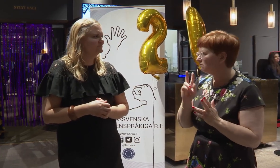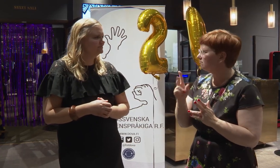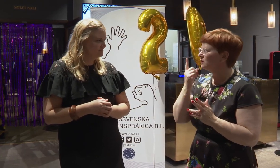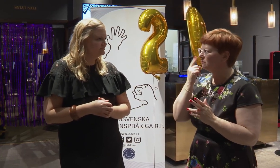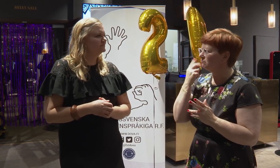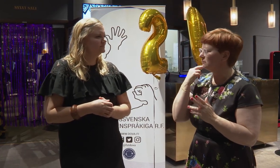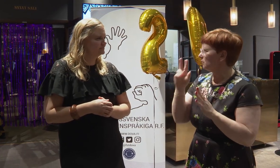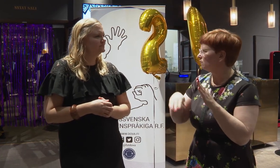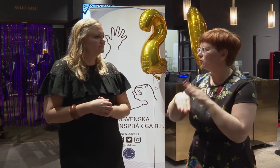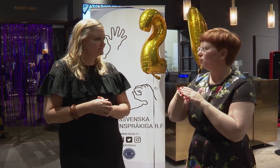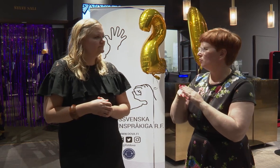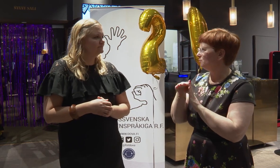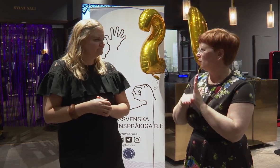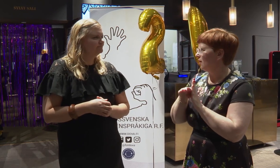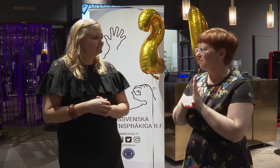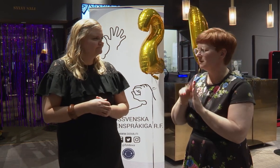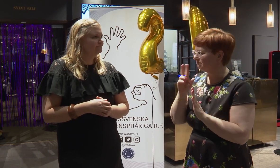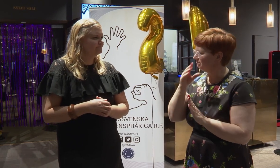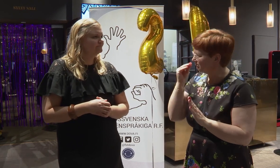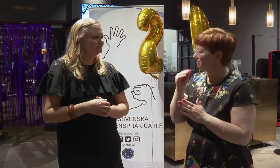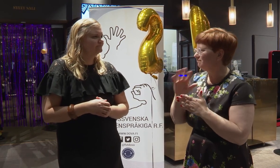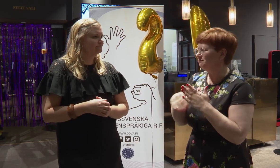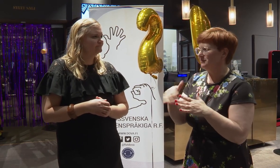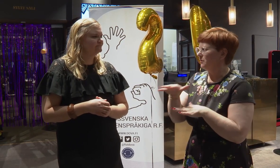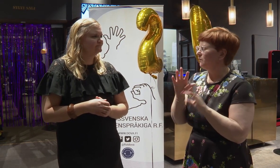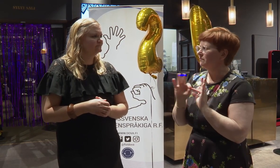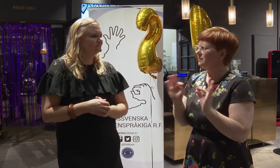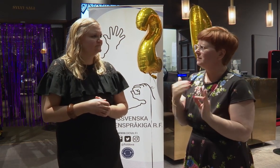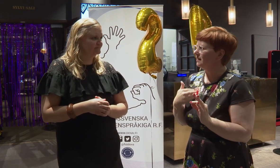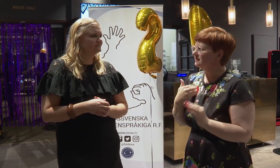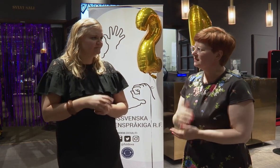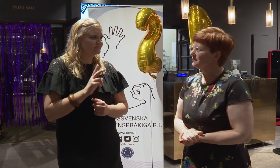Vaan näinä kahtena vuotena ohjelma on toteutettu - täysin suomenruotsalaisella viittomakielellä, mikä tuntuu hienolta.